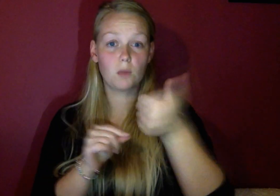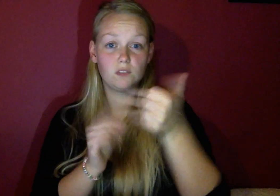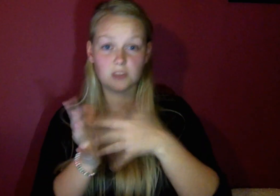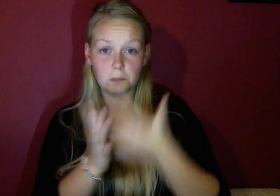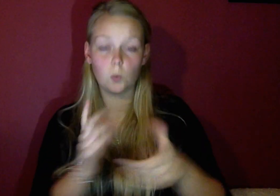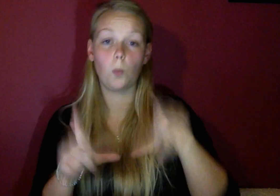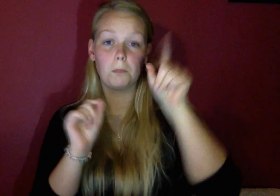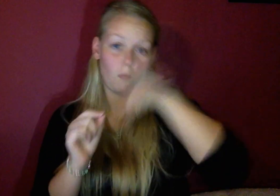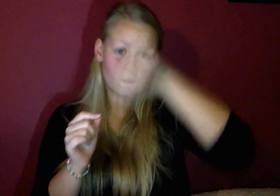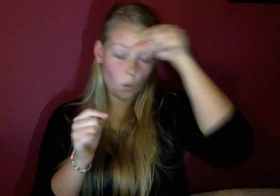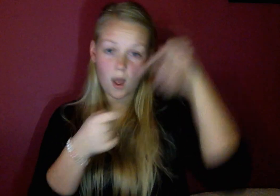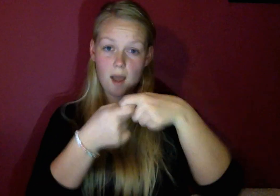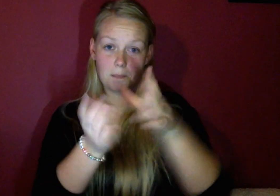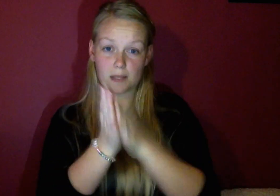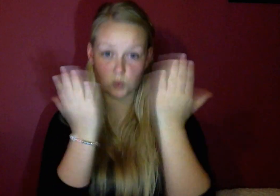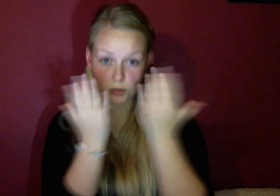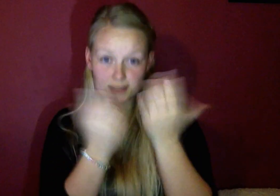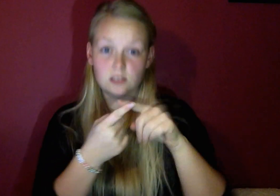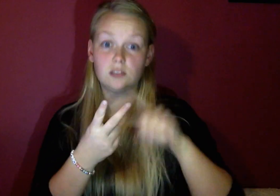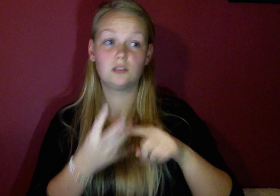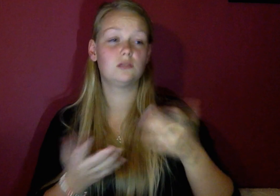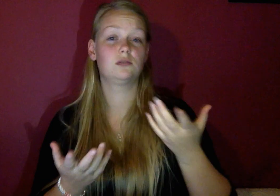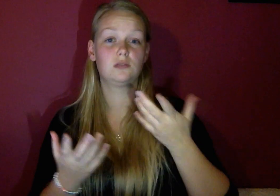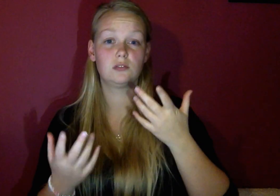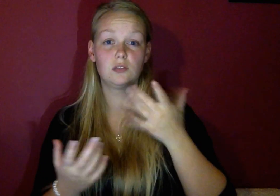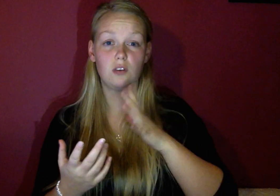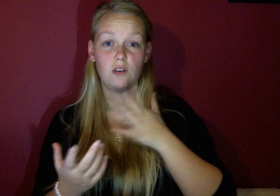behovet av teckenspråket för att de kanske har upptäckt att det blir svårare att hänga med i studierna och